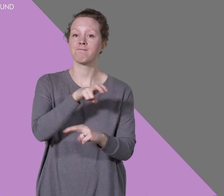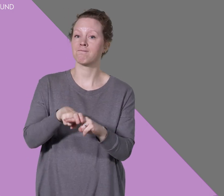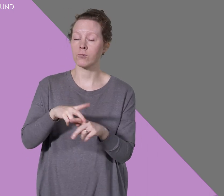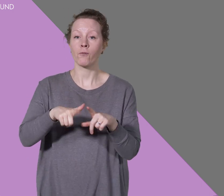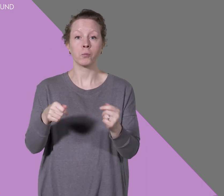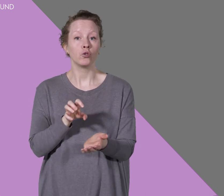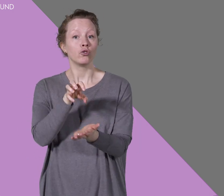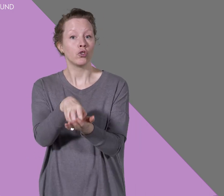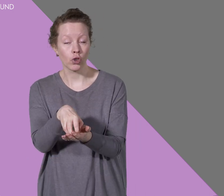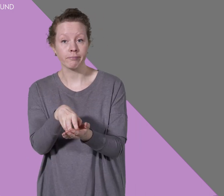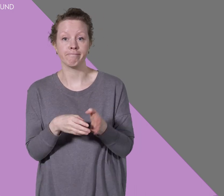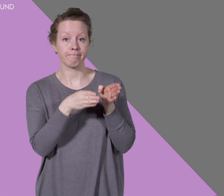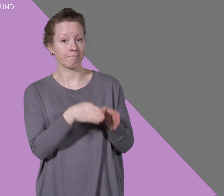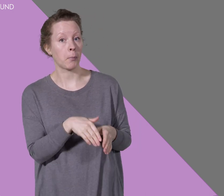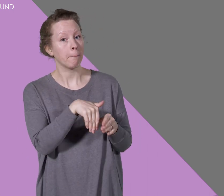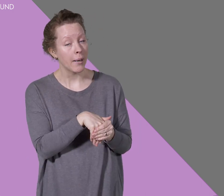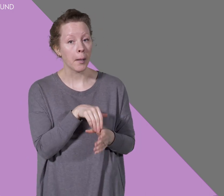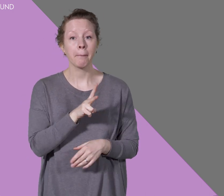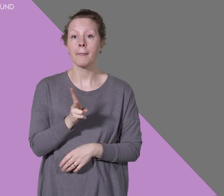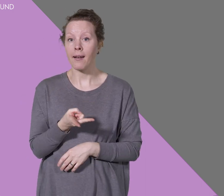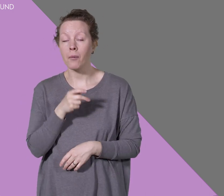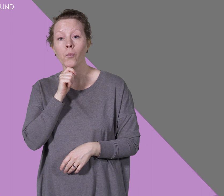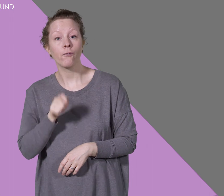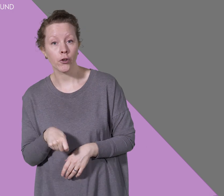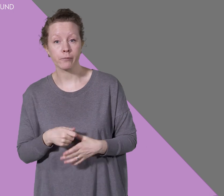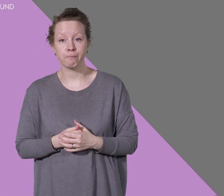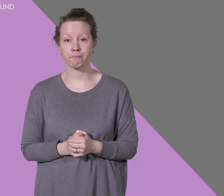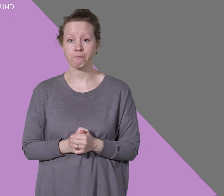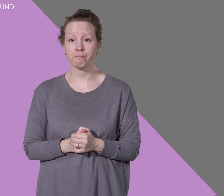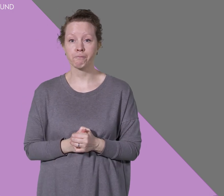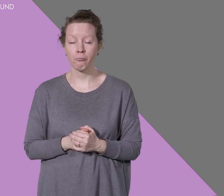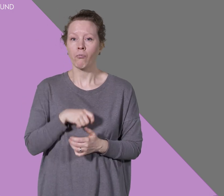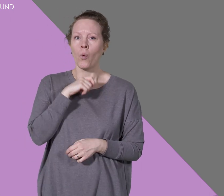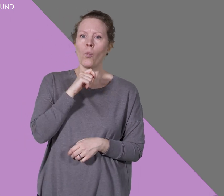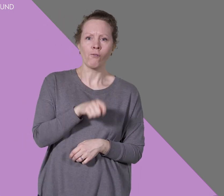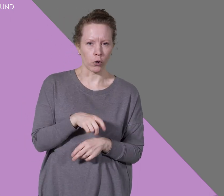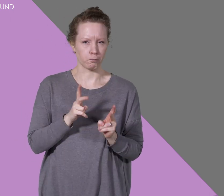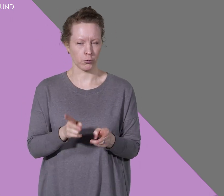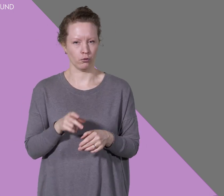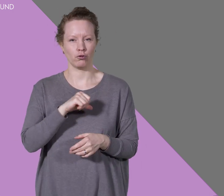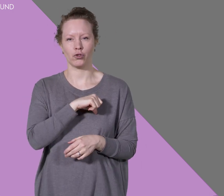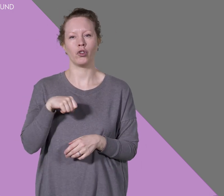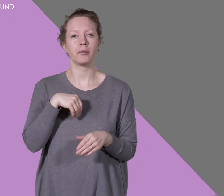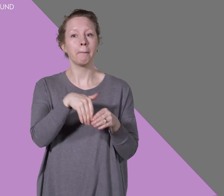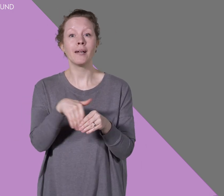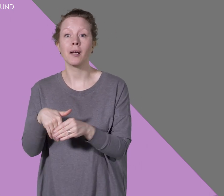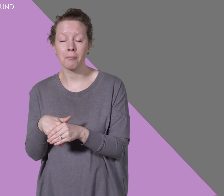till medlemmar och ordförande i förbundets styrelse. Både ordföranden och de andra styrelsemedlemmarna -